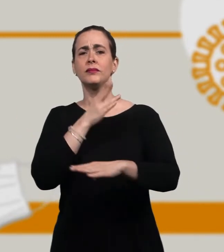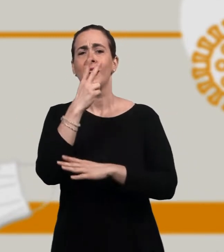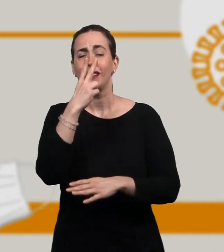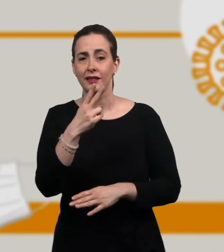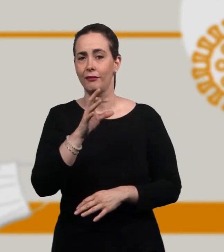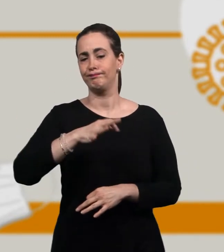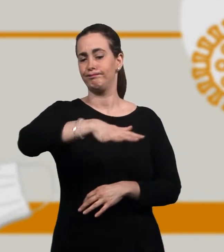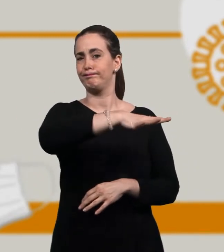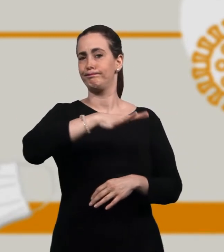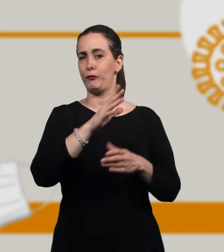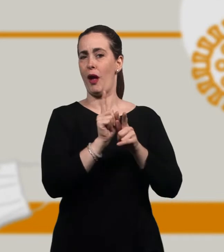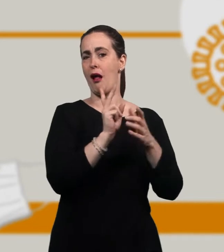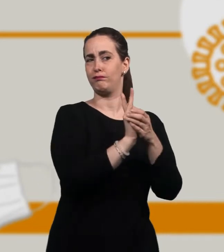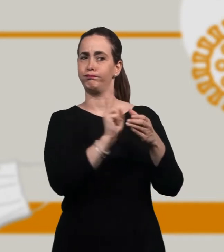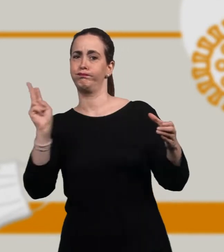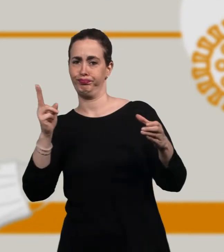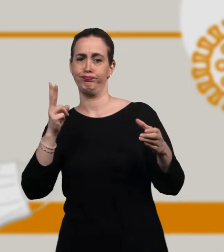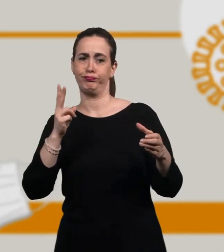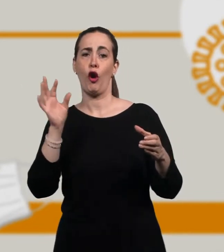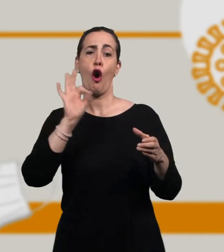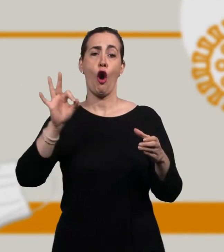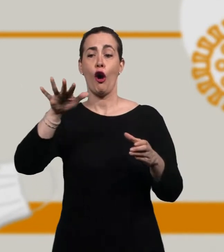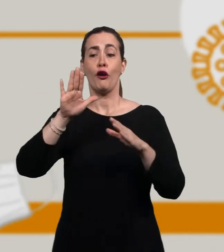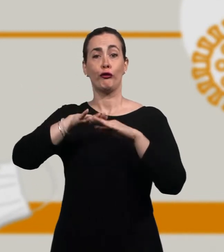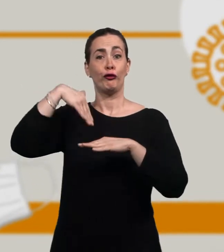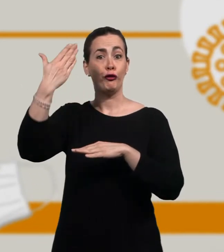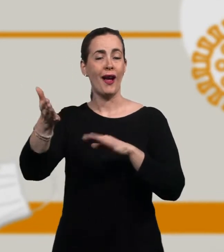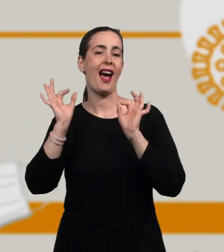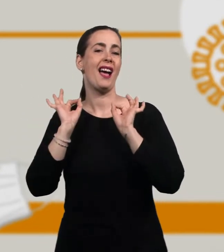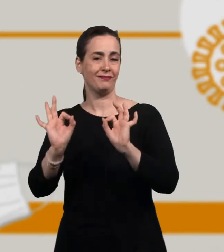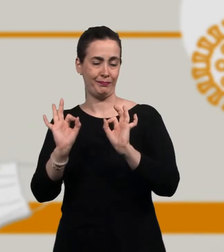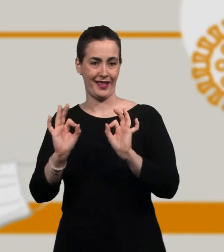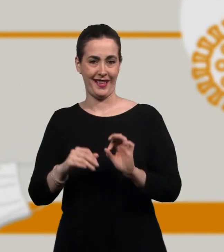i es faran en un espai separat de la resta del centre o en un espai habilitat a l’exterior.